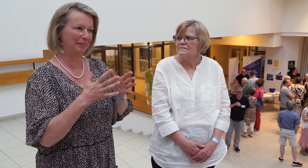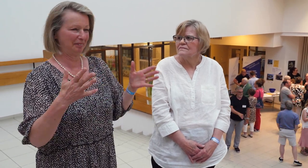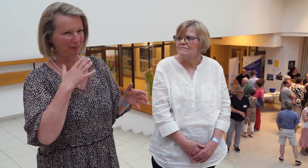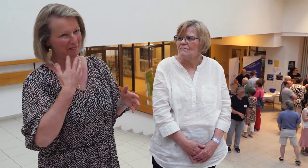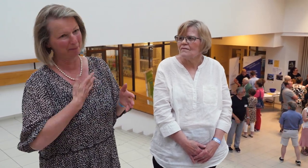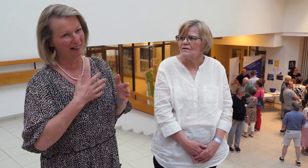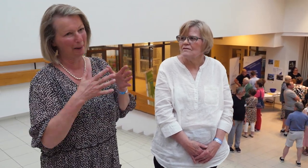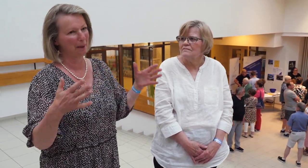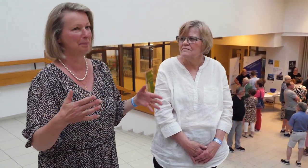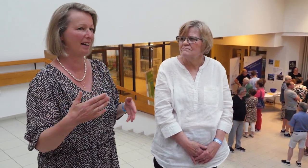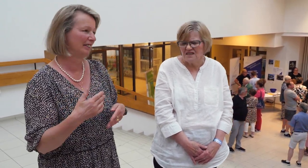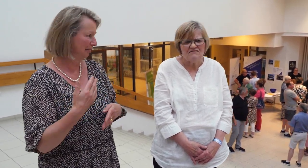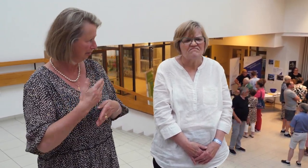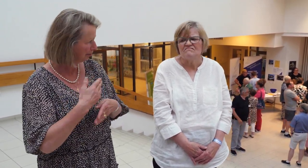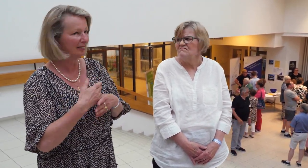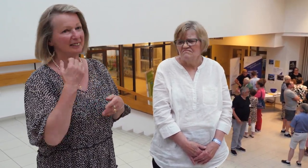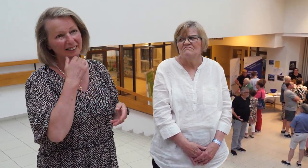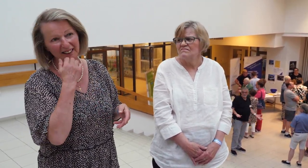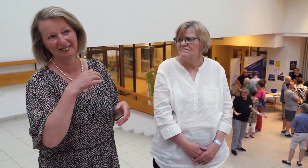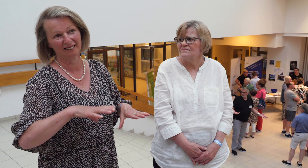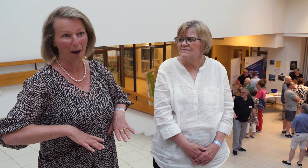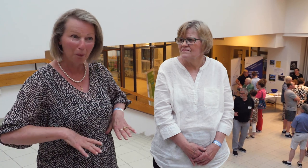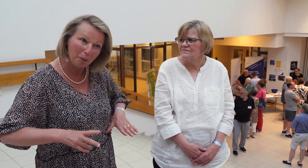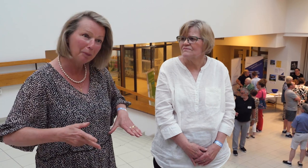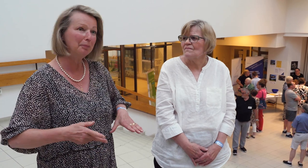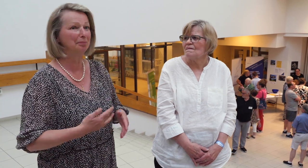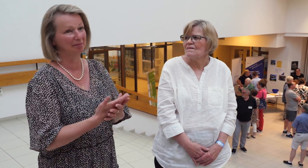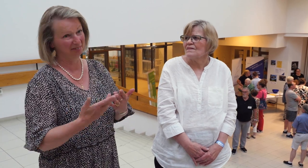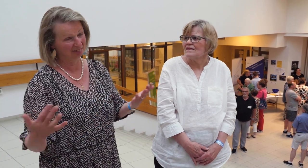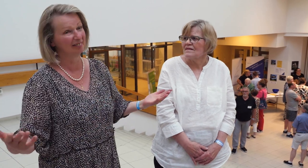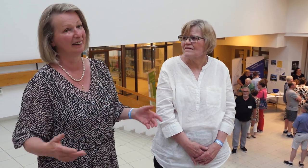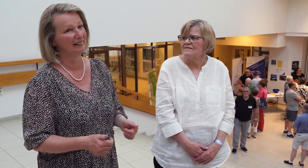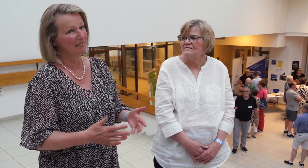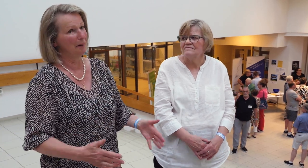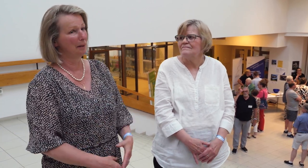Näin saisimme myös enemmän kaikenlaisia esityksiä tapahtumaan.